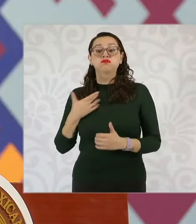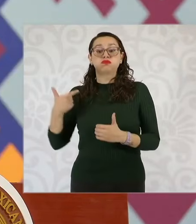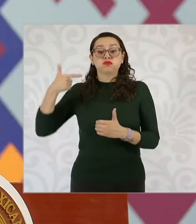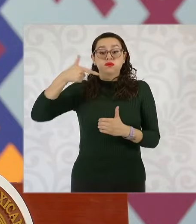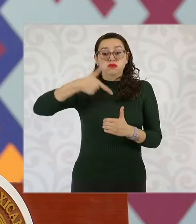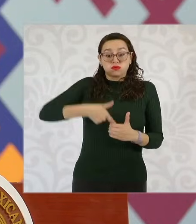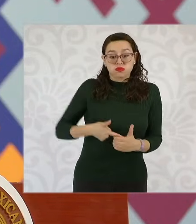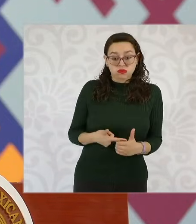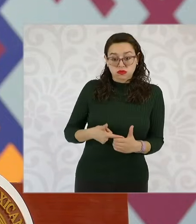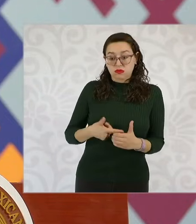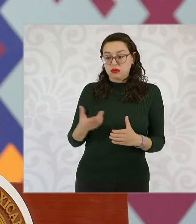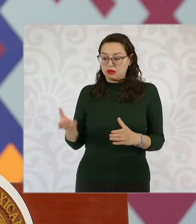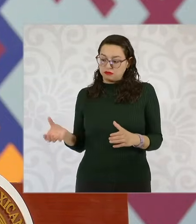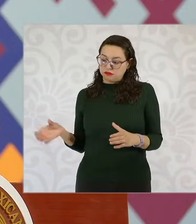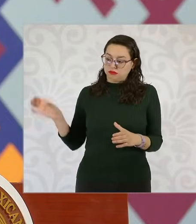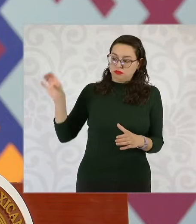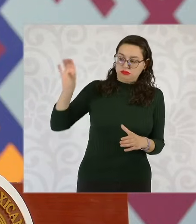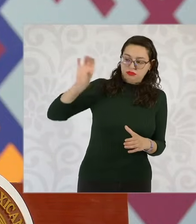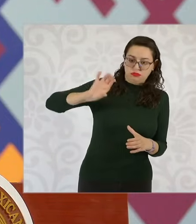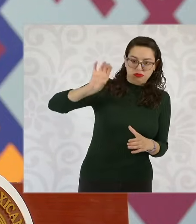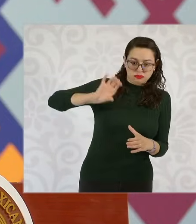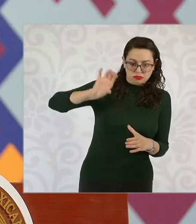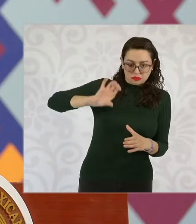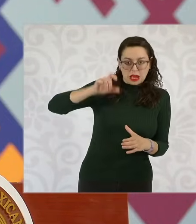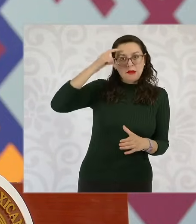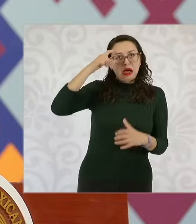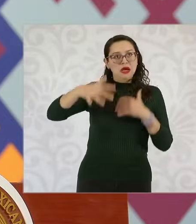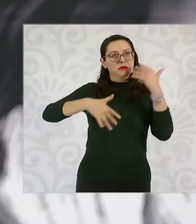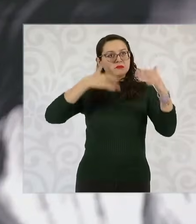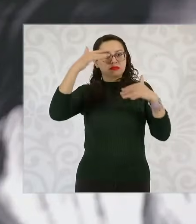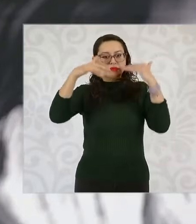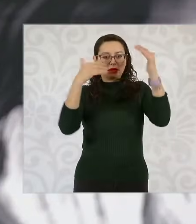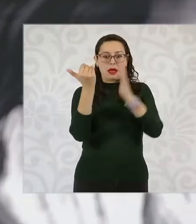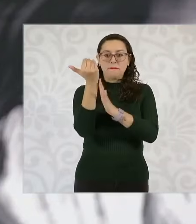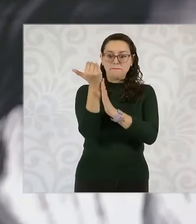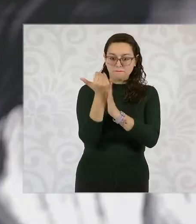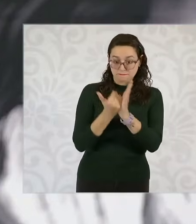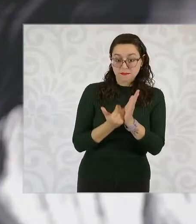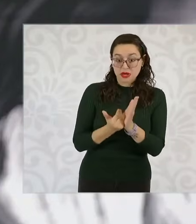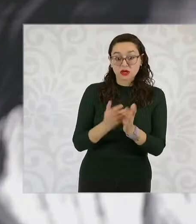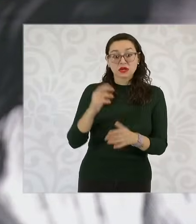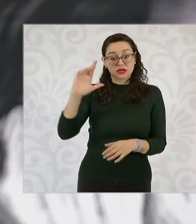tenga la calidad ecológica los antidetonantes el mtb acuérdense que las gasolinas son cócteles